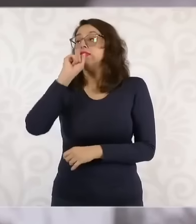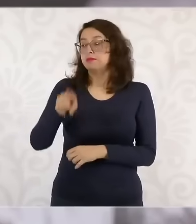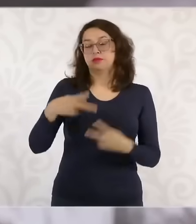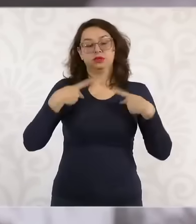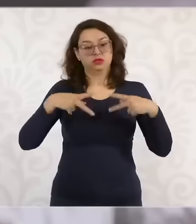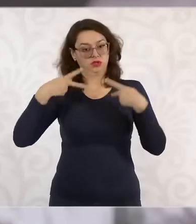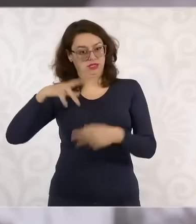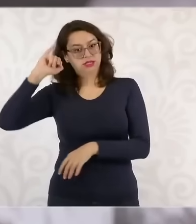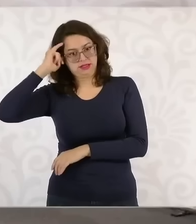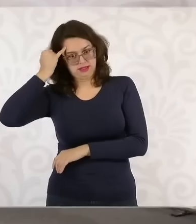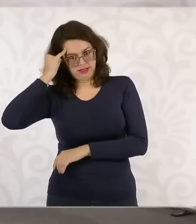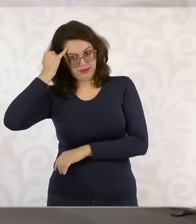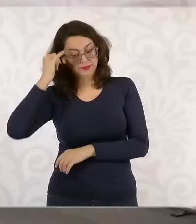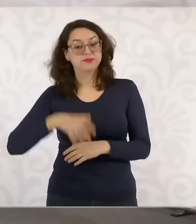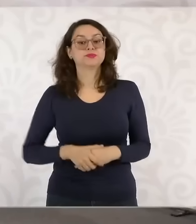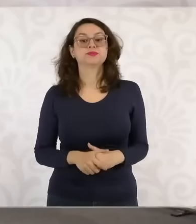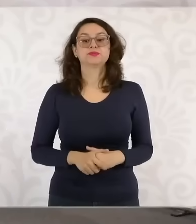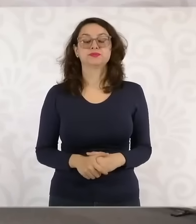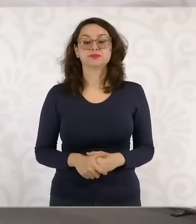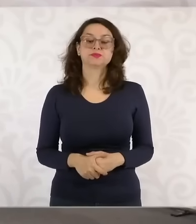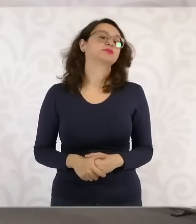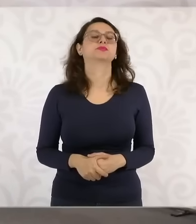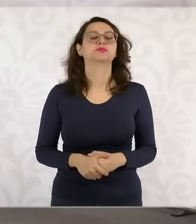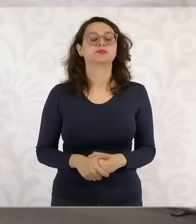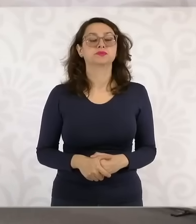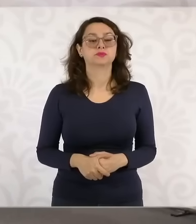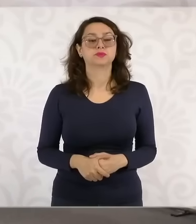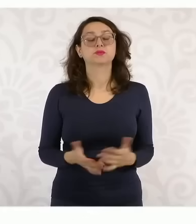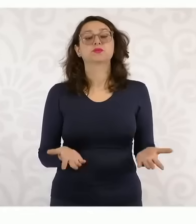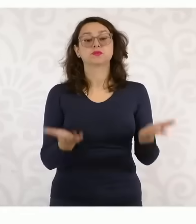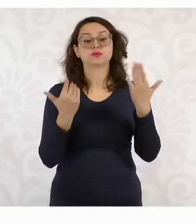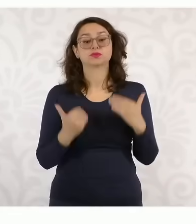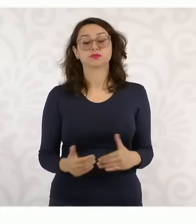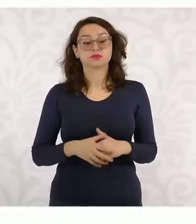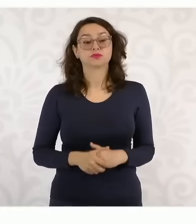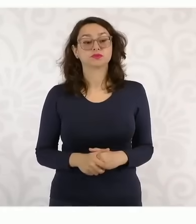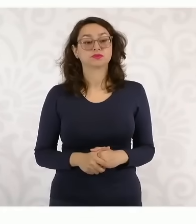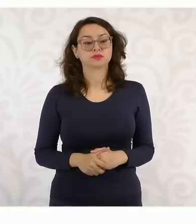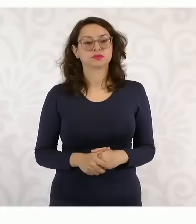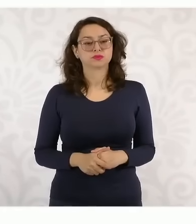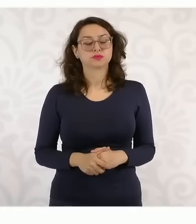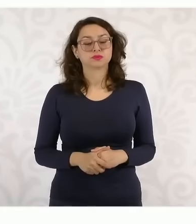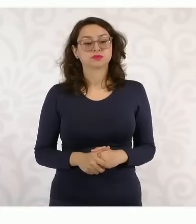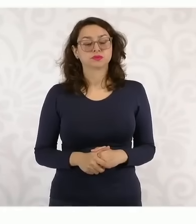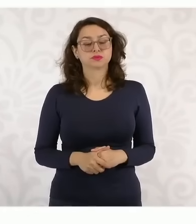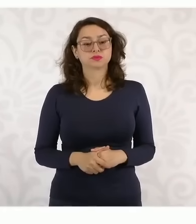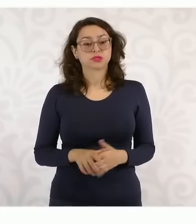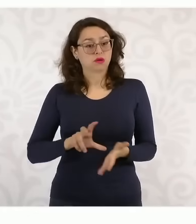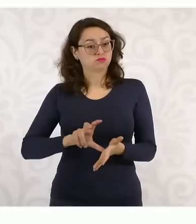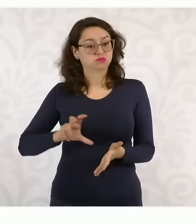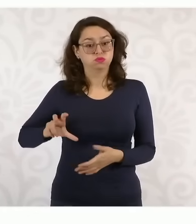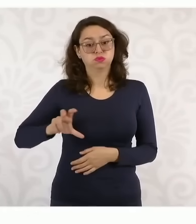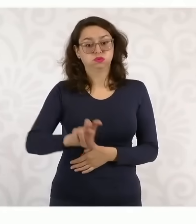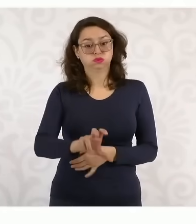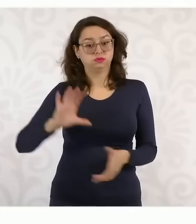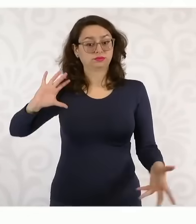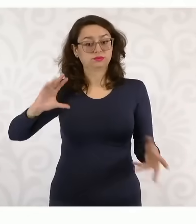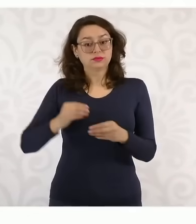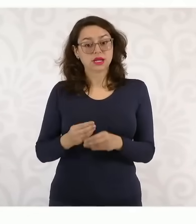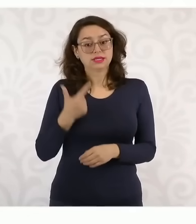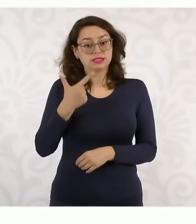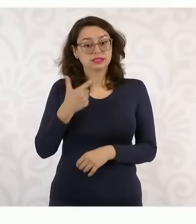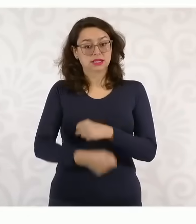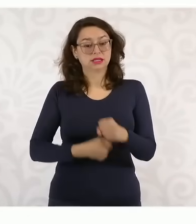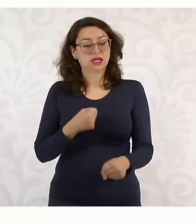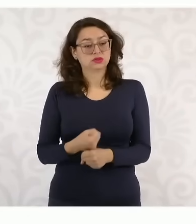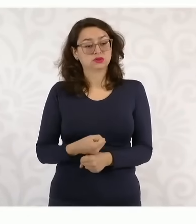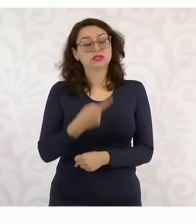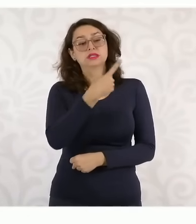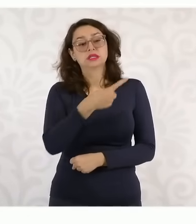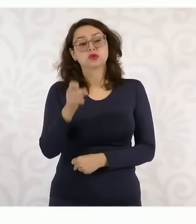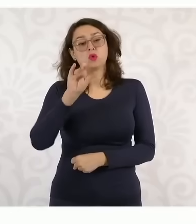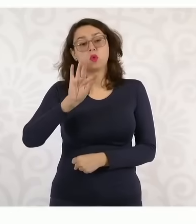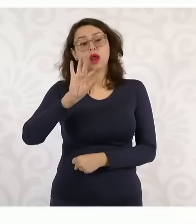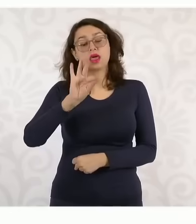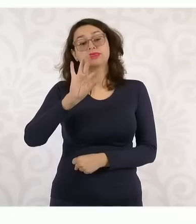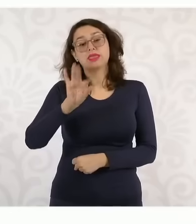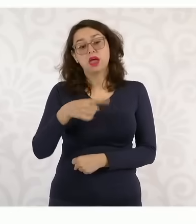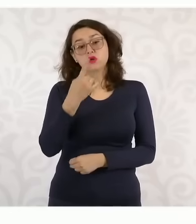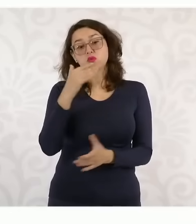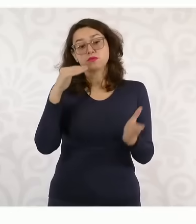Adelante. Y por último comentarles la inversión en estos 7 años ha sido de 141,353 millones de